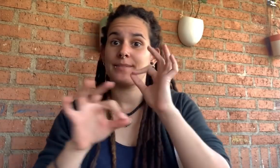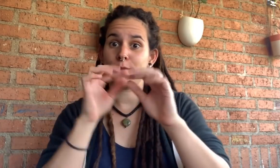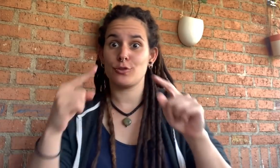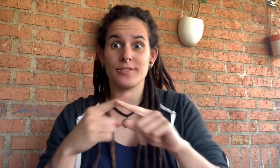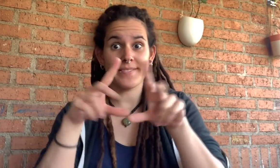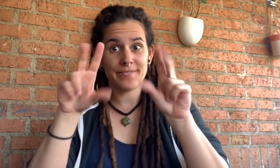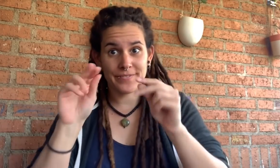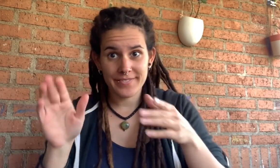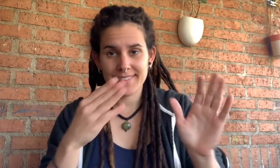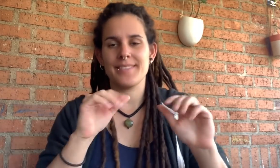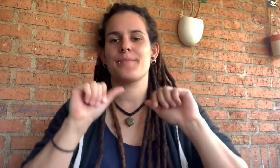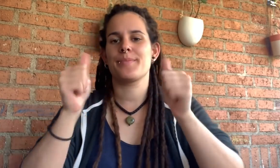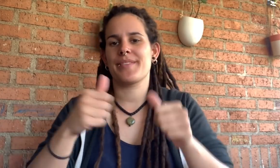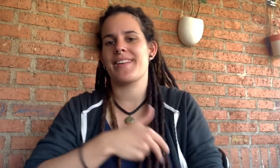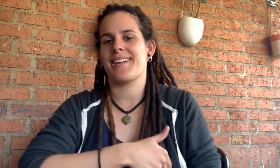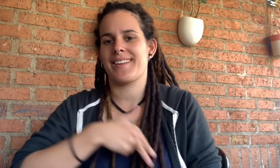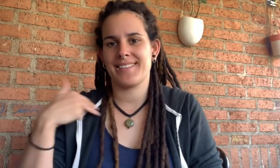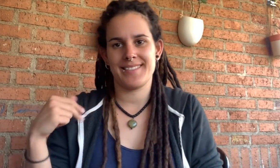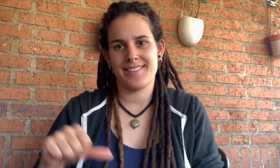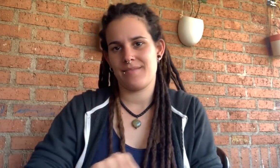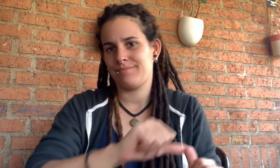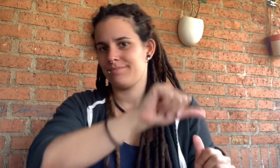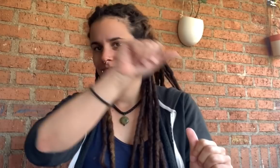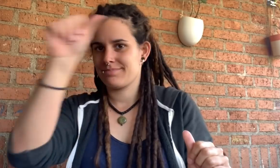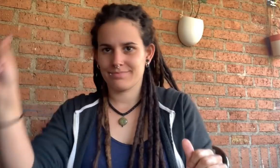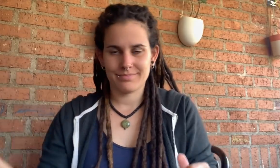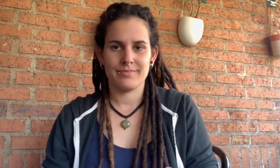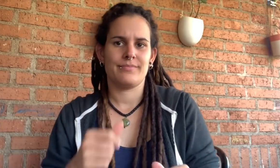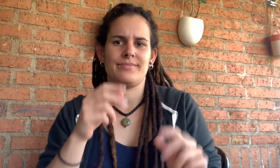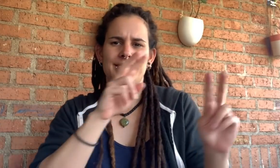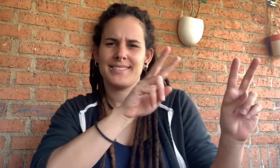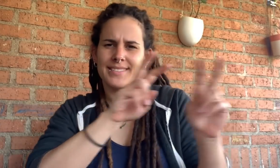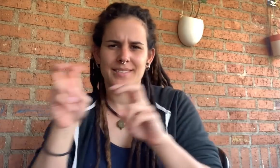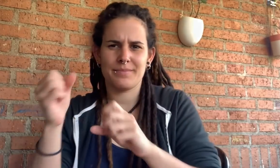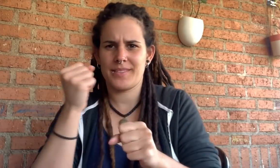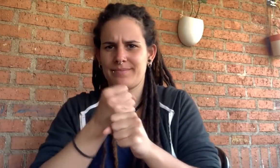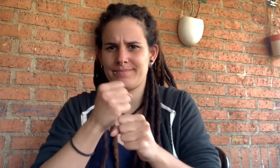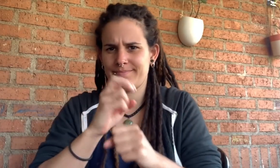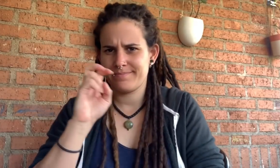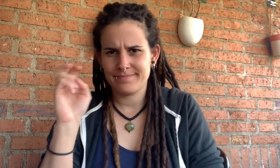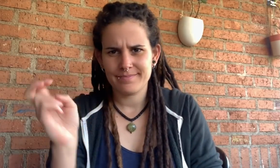Tras finalizar la Asamblea Extraordinaria, se celebró la Asamblea General, de larga duración y donde abordamos diversos temas,